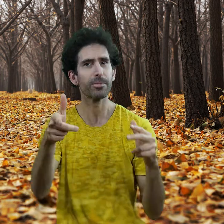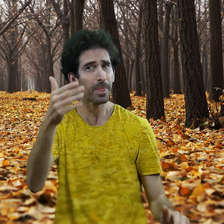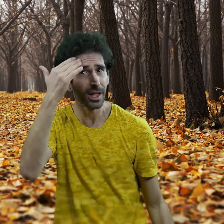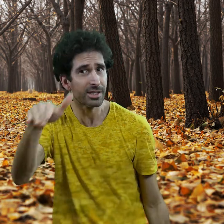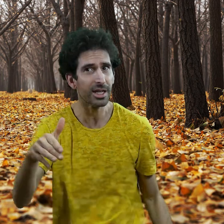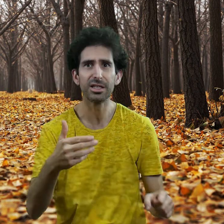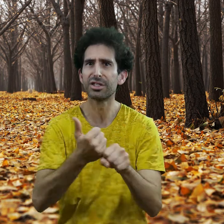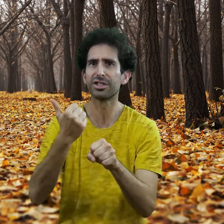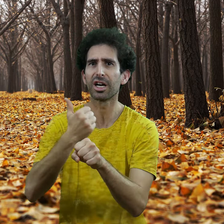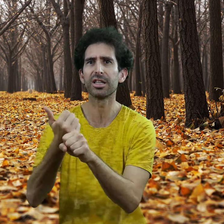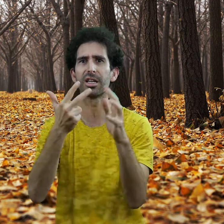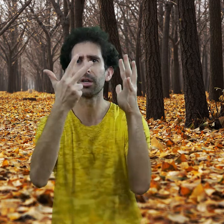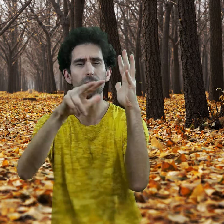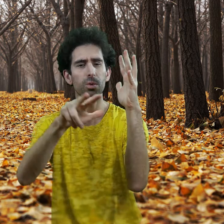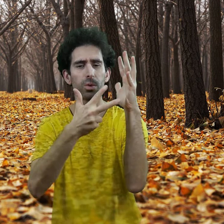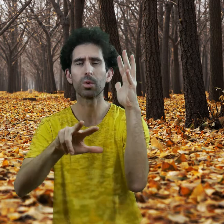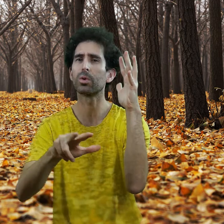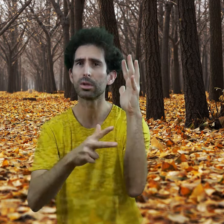Tu sais que chaque année, en automne,